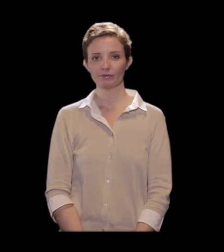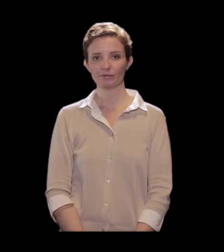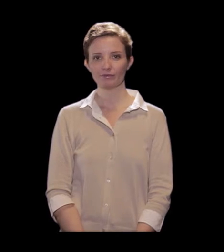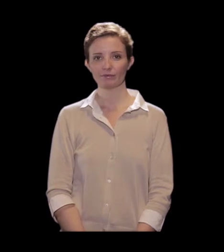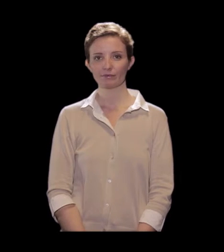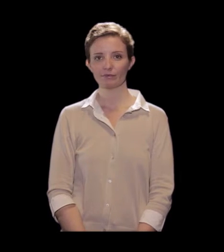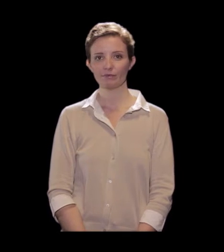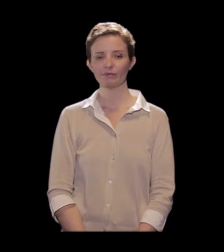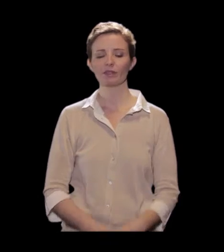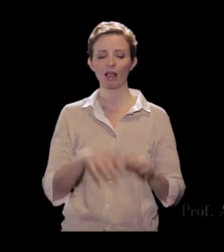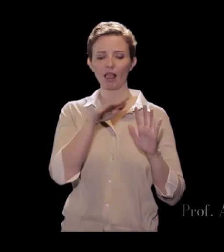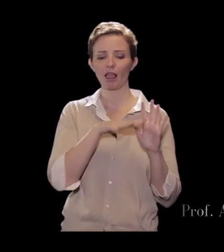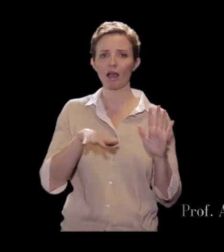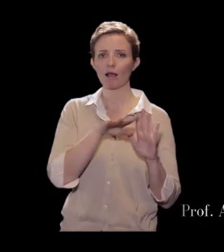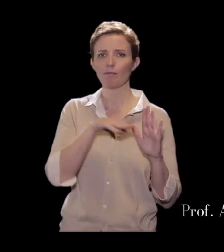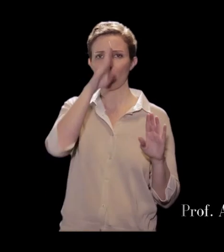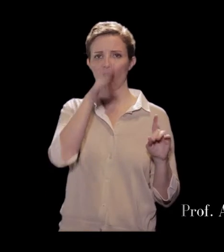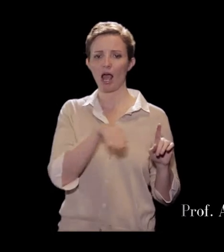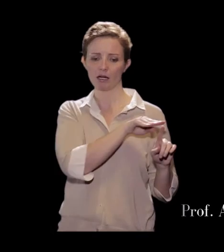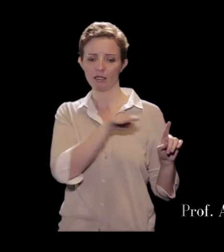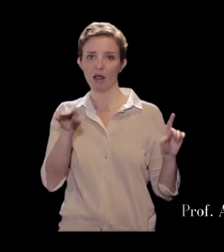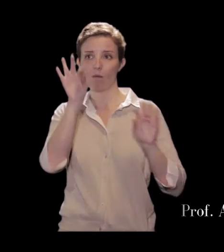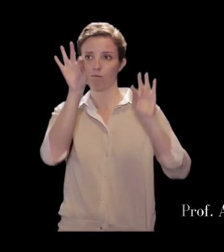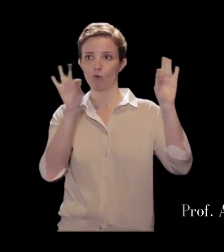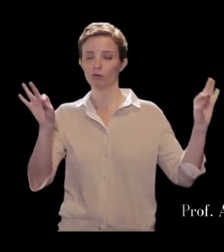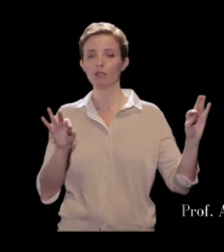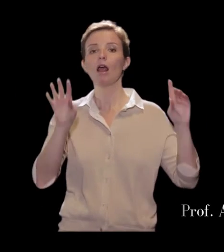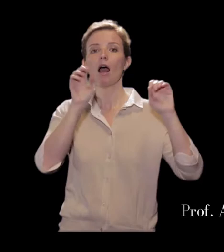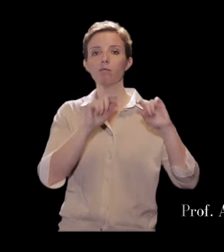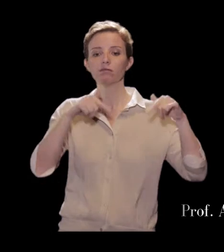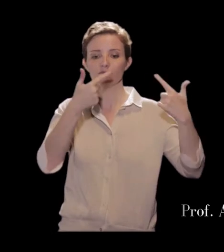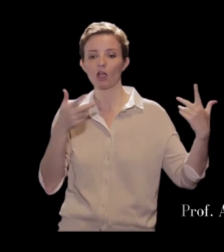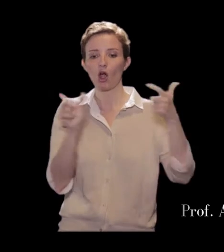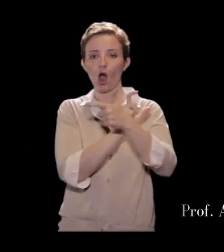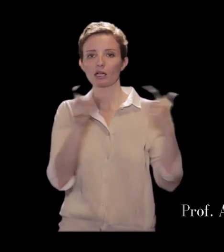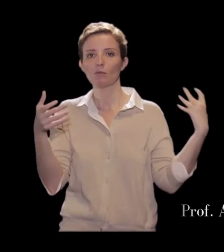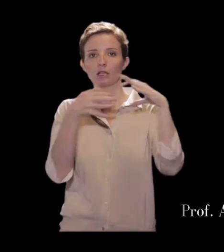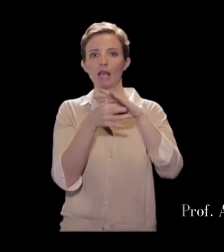I punti di un piano cartesiano possono essere messi in corrispondenza biunivoca con coppie di numeri reali.